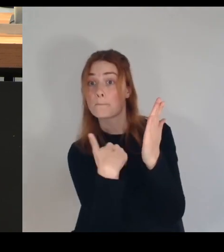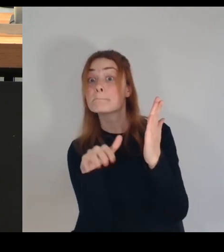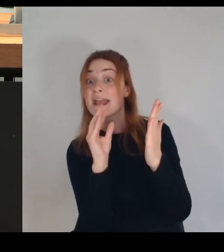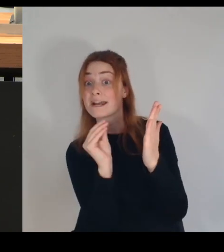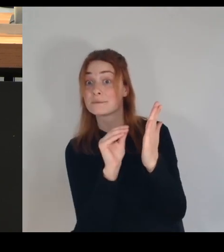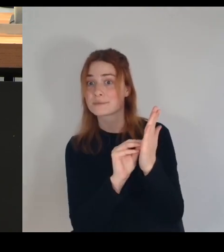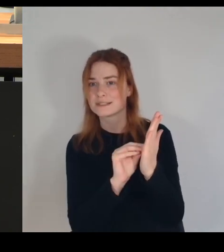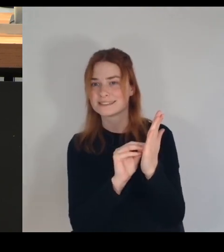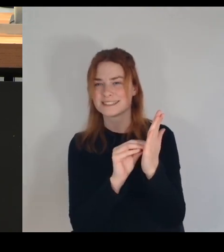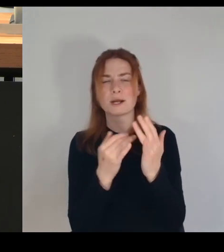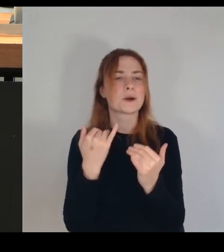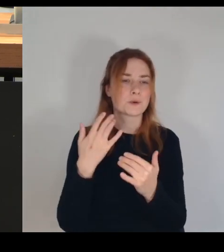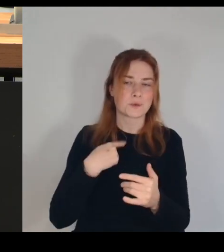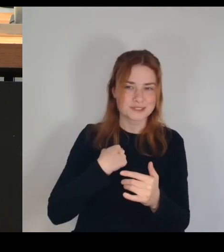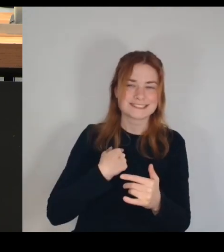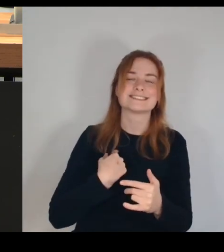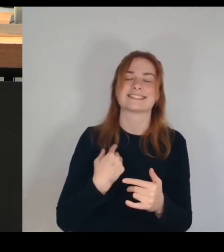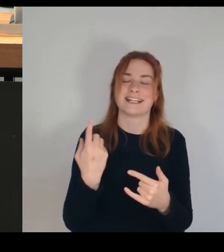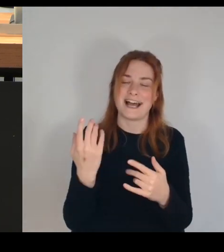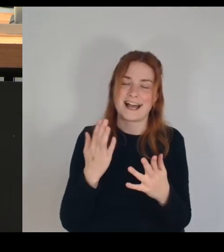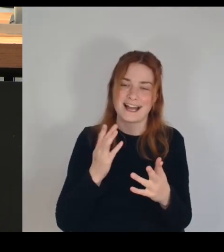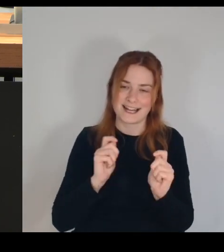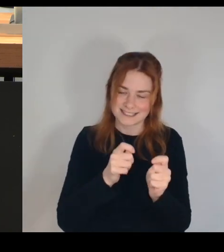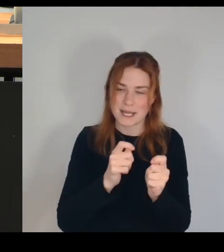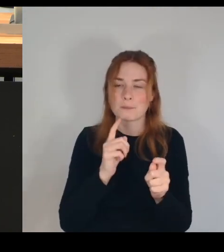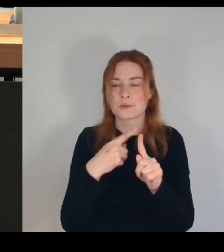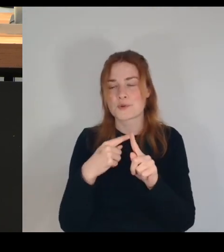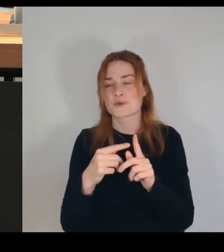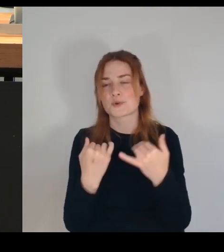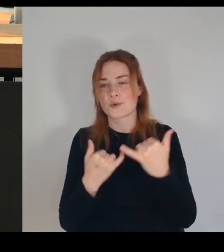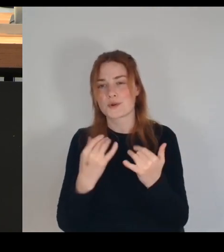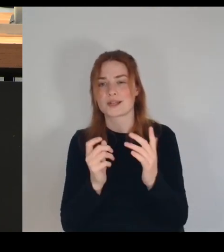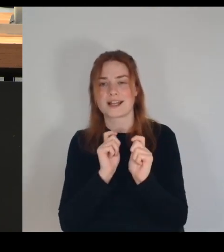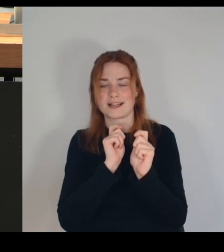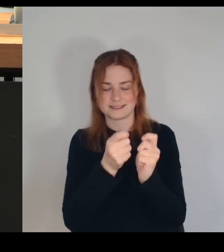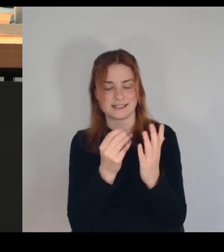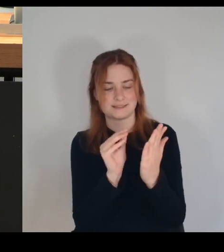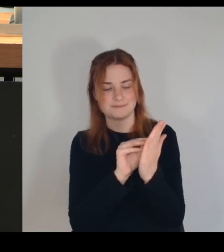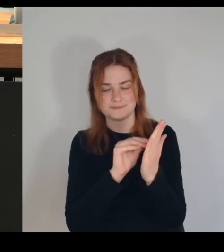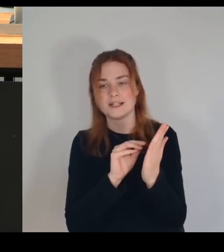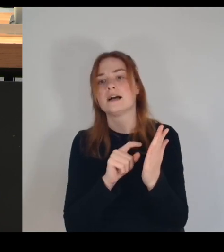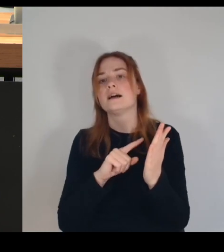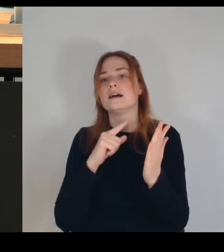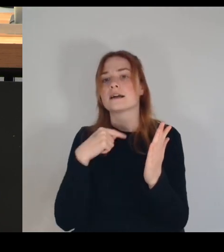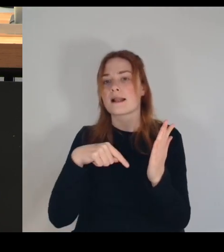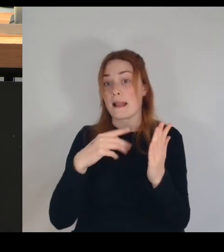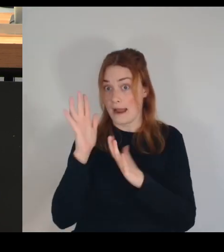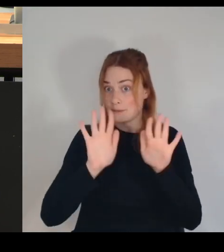sondern das sieht natürlich auch die große Mehrheit der Berlinerinnen und Berliner so In Neukölln hat ein erfolgreiches Bürgerbegehren